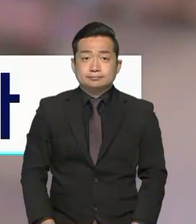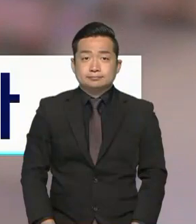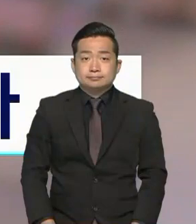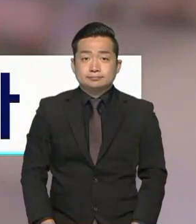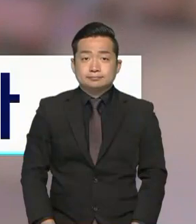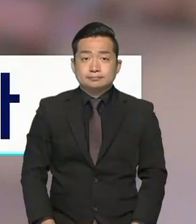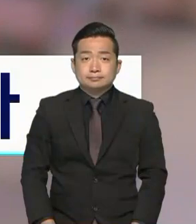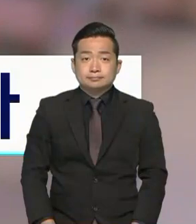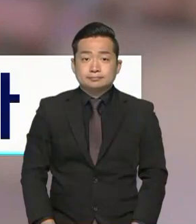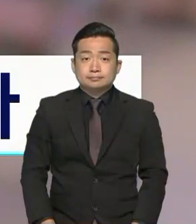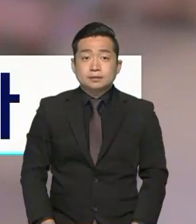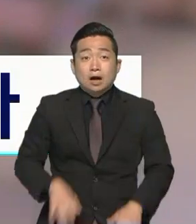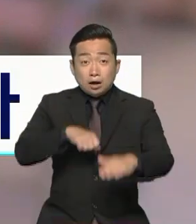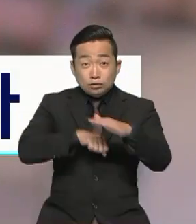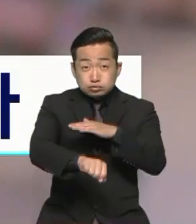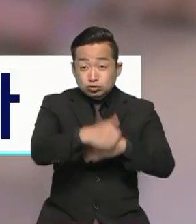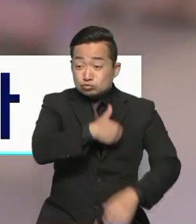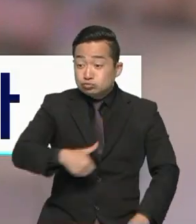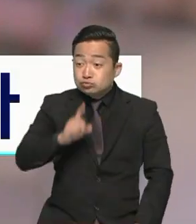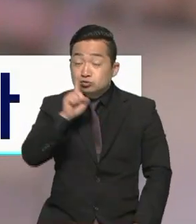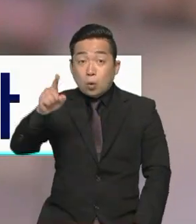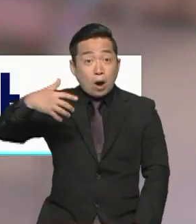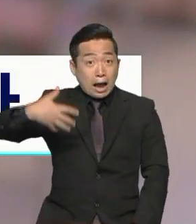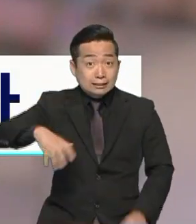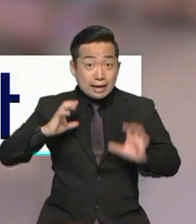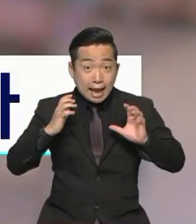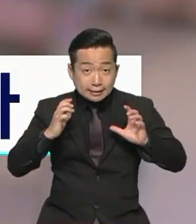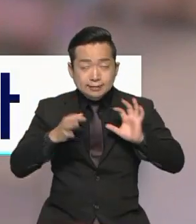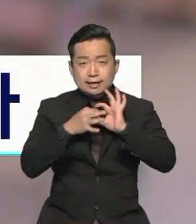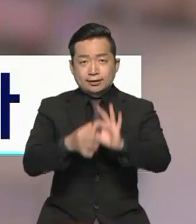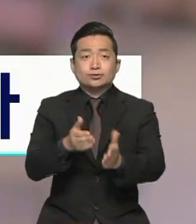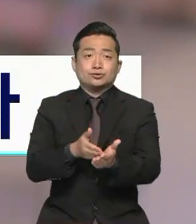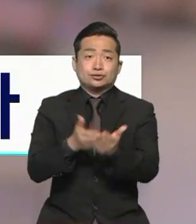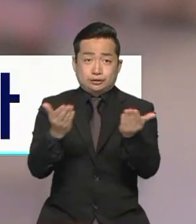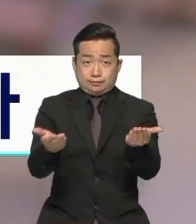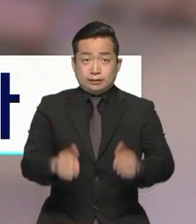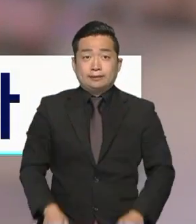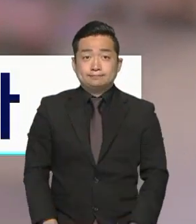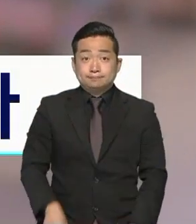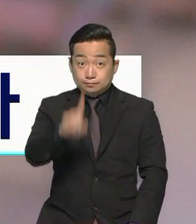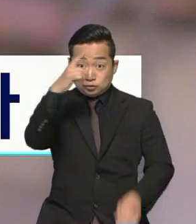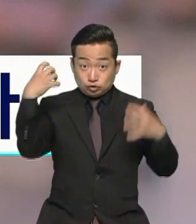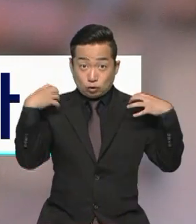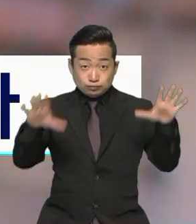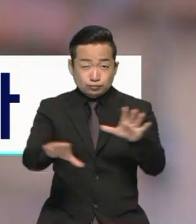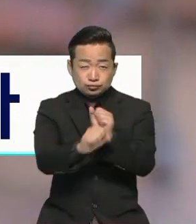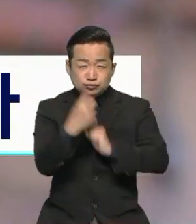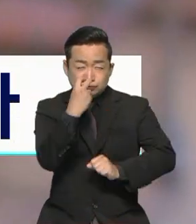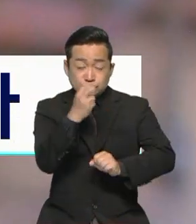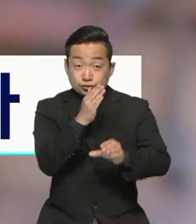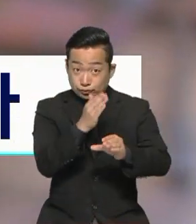(앵커) 출생신고가 되지 않은 아이들 소식으로 뉴스 이어갑니다. 정부 전수조사가 진행되면서 아이가 이미